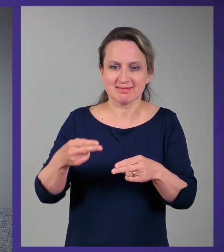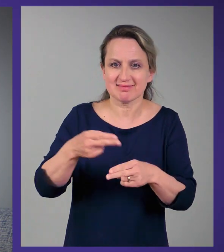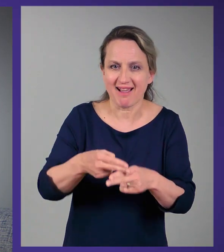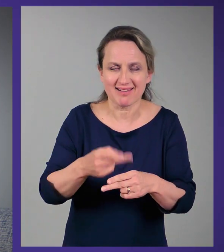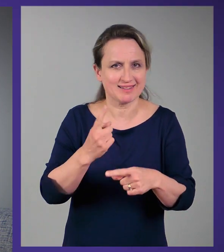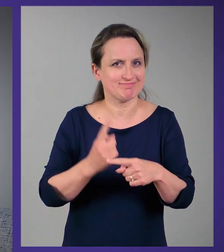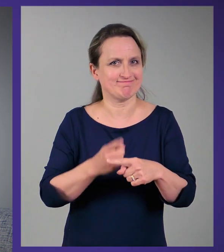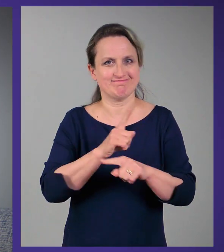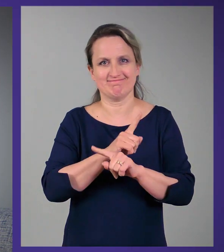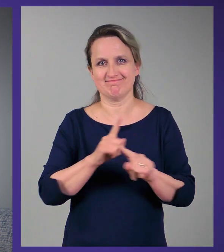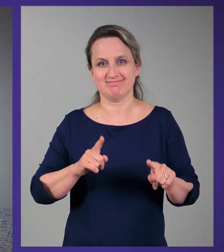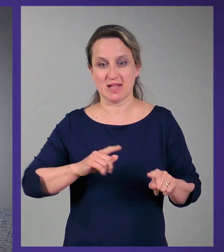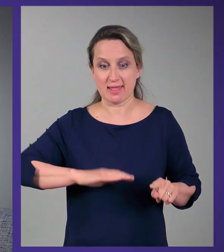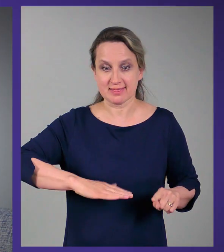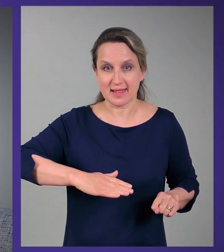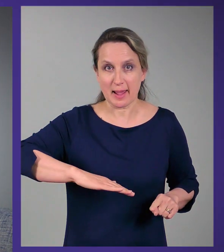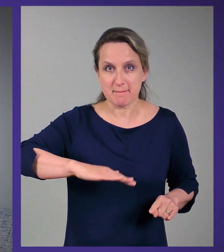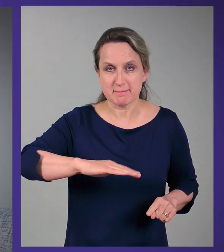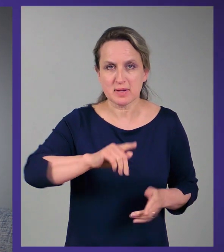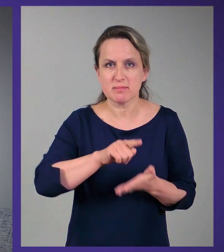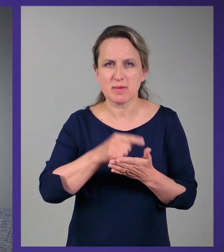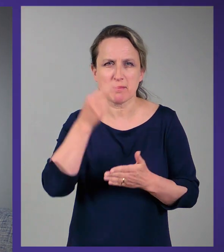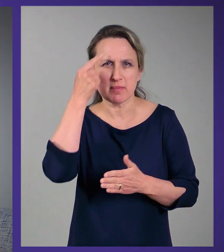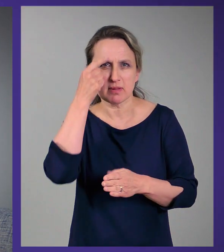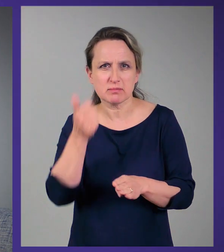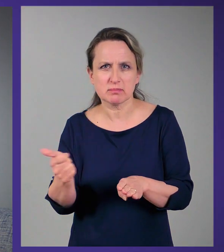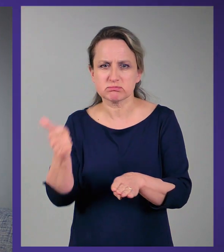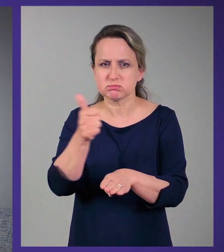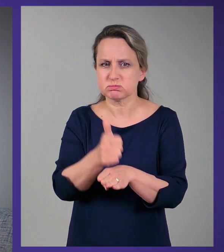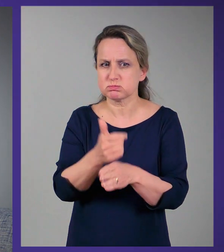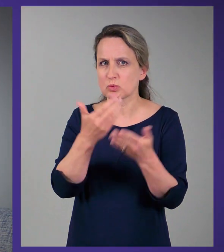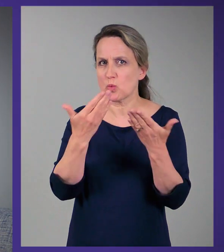Kui on treppidest sisenemine, siis tuleks mõelda alternatiivse sissepääsu peale,